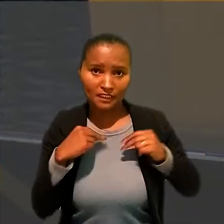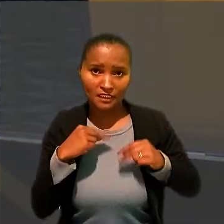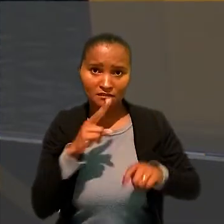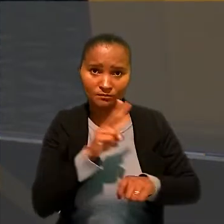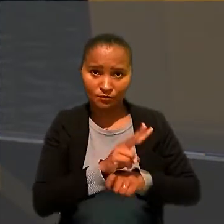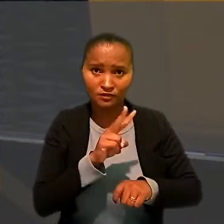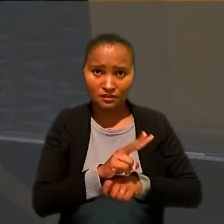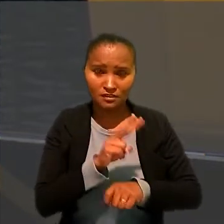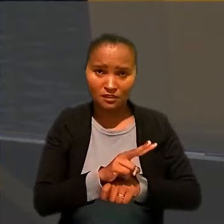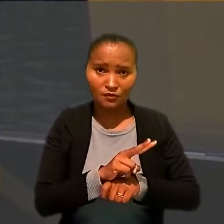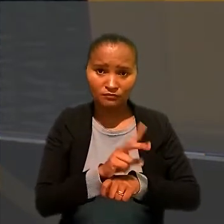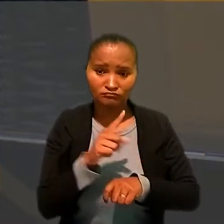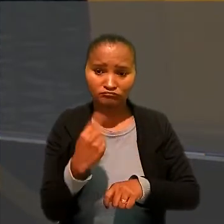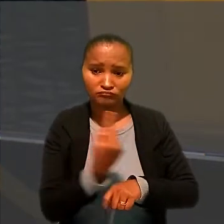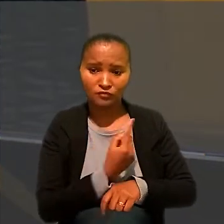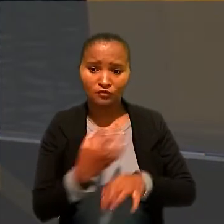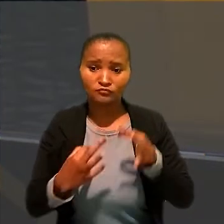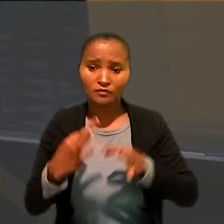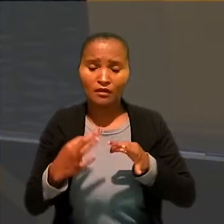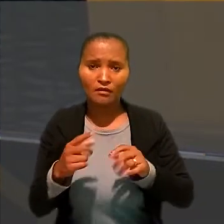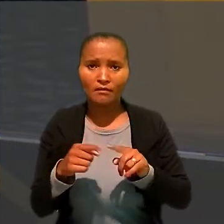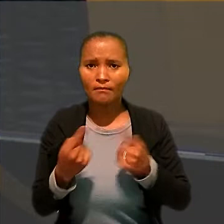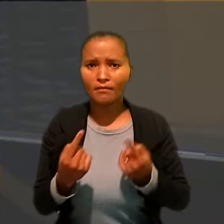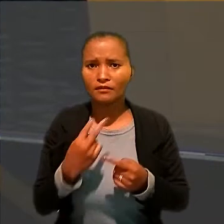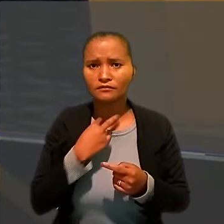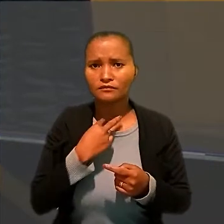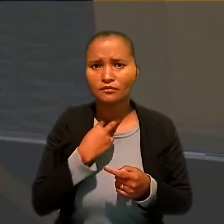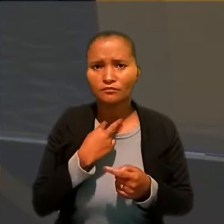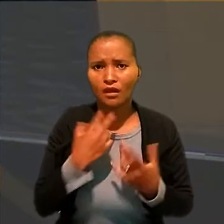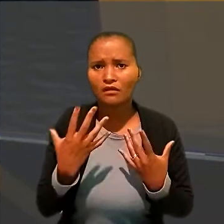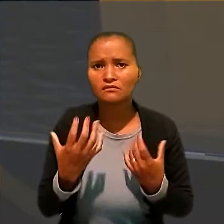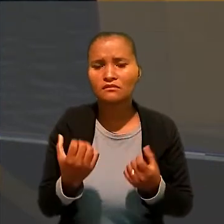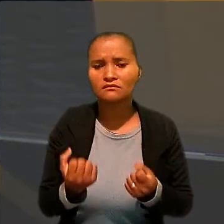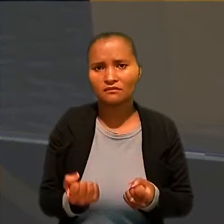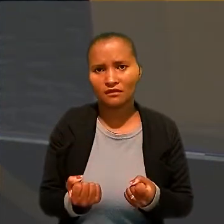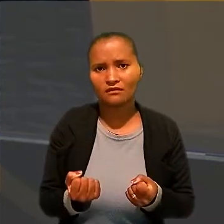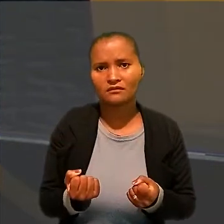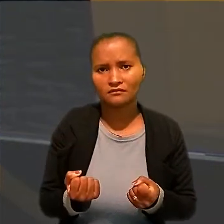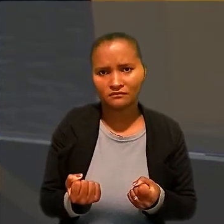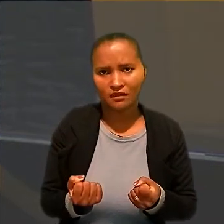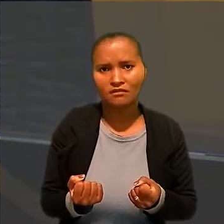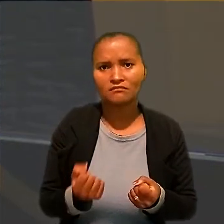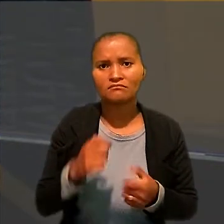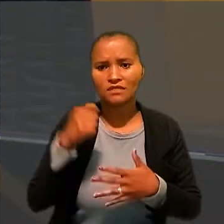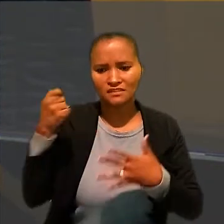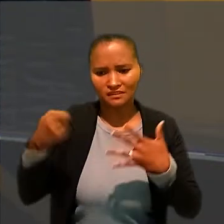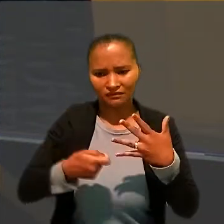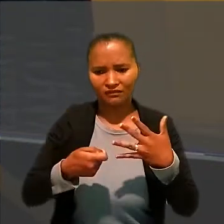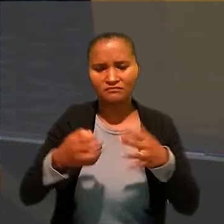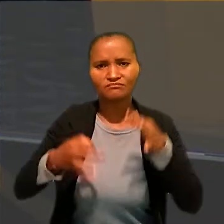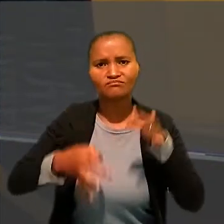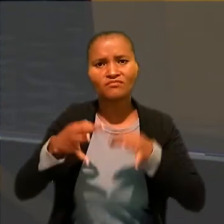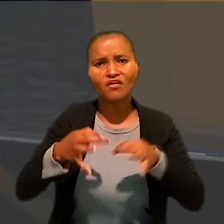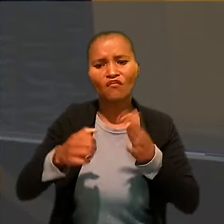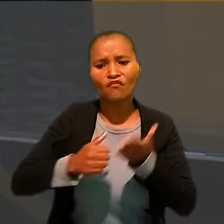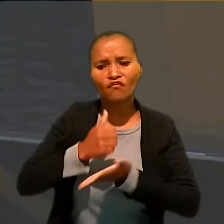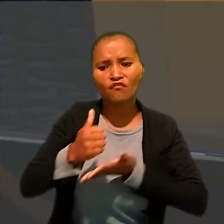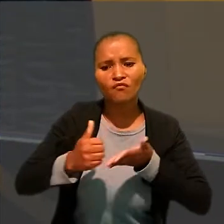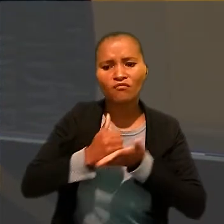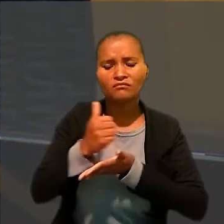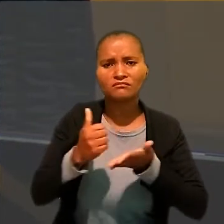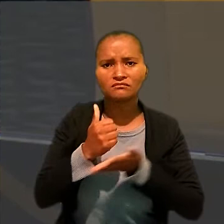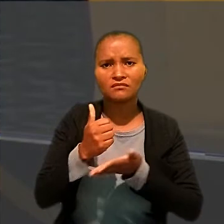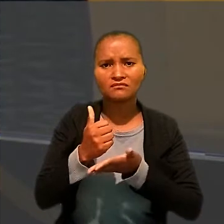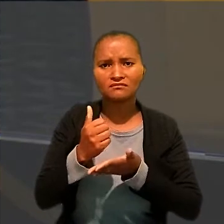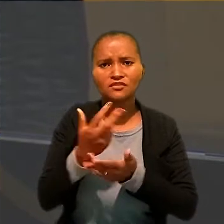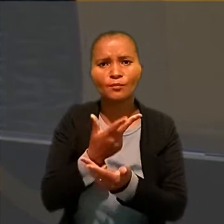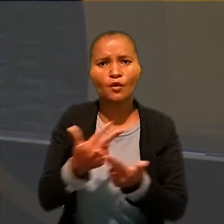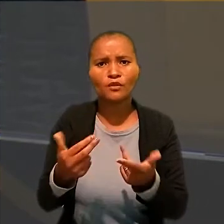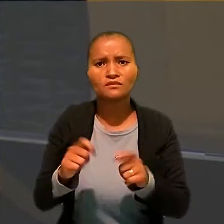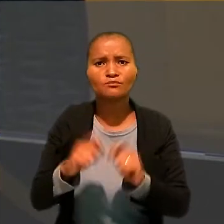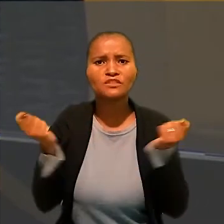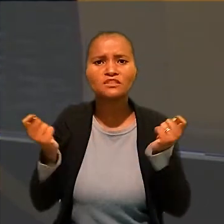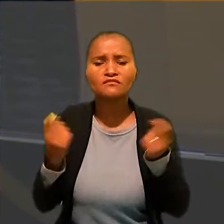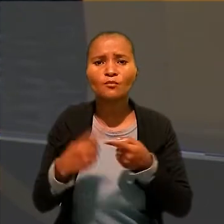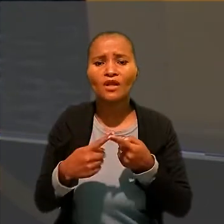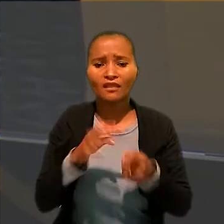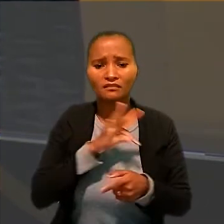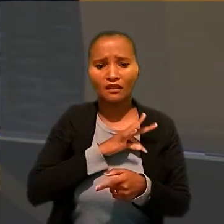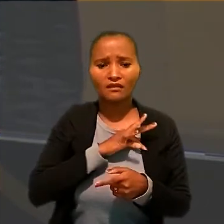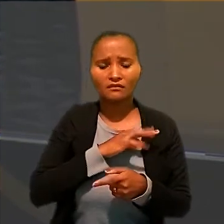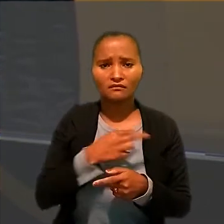não se pode conceber como irrescindível uma sentença judicial que está fundamentada em fato impossível, pois a técnica não deve sobrepor a ética